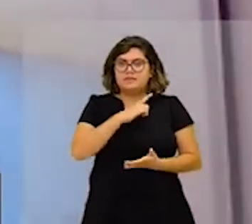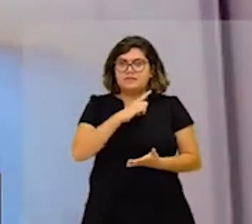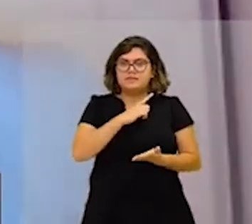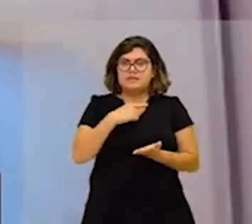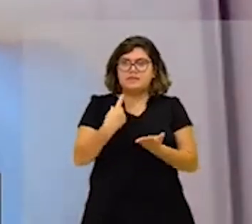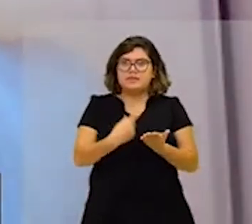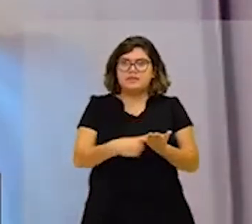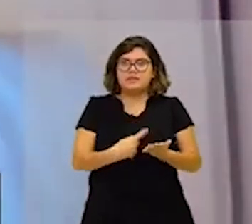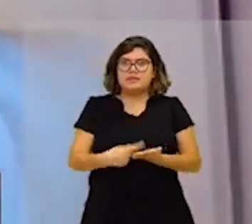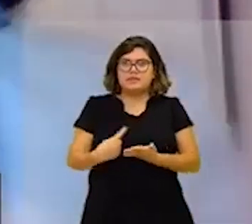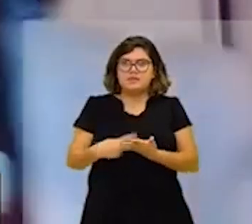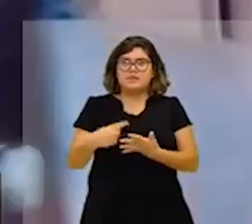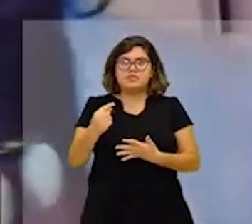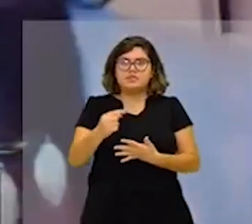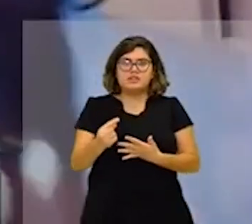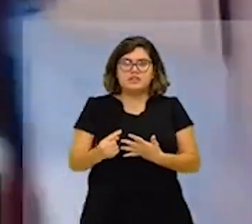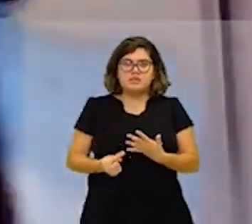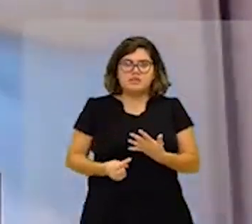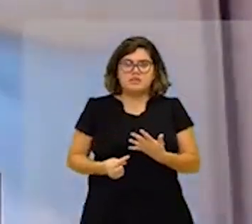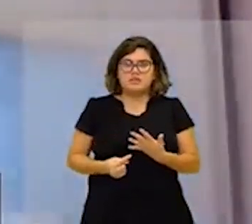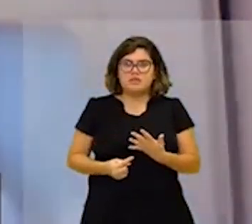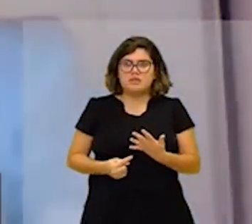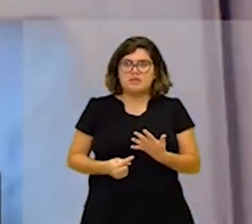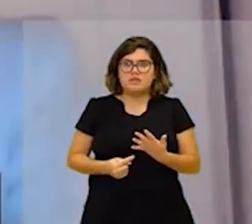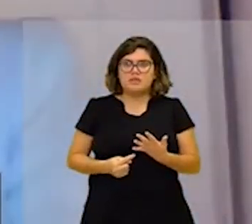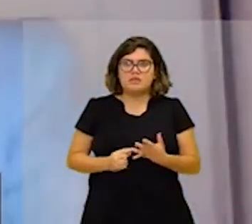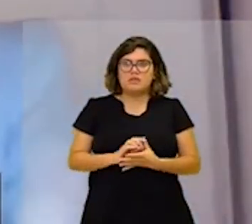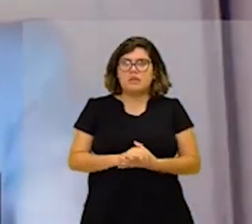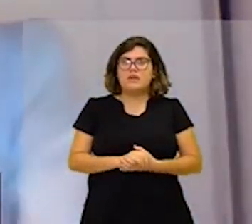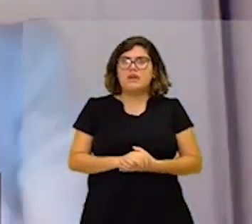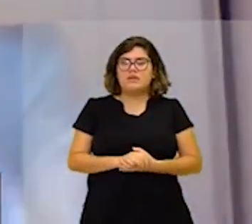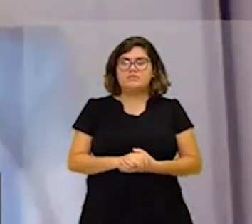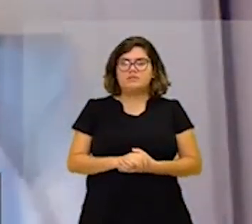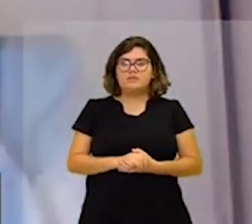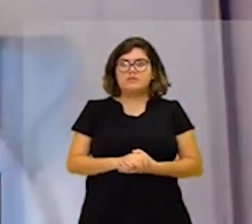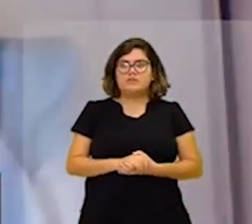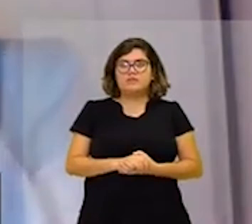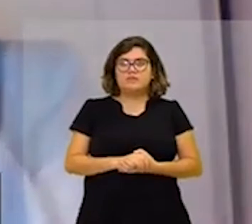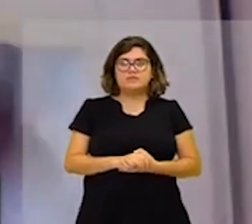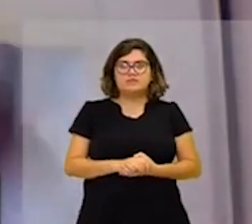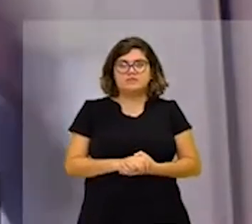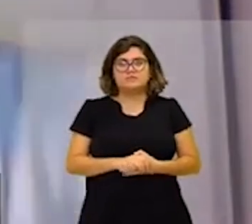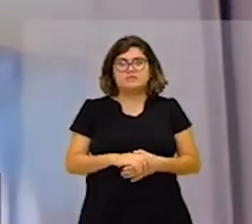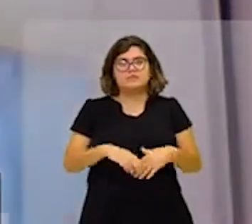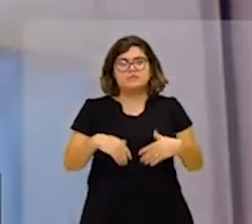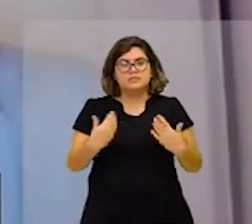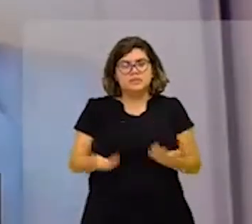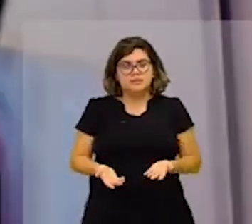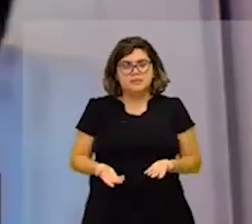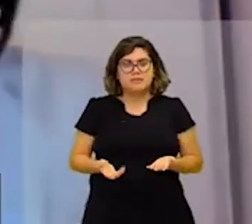mas o racismo está aí e os dados demonstram muito bem hoje é feito esse racismo portanto é sabemos e